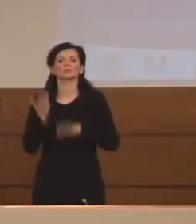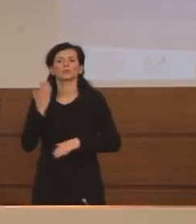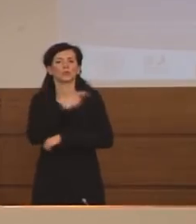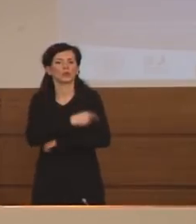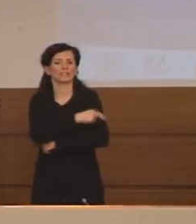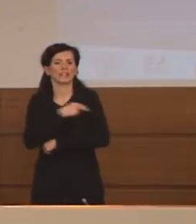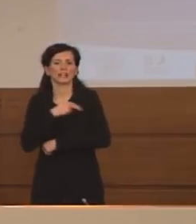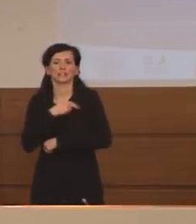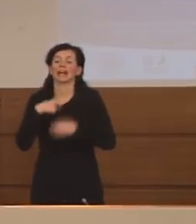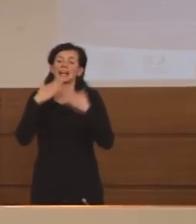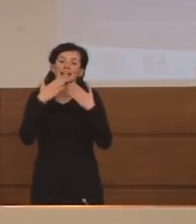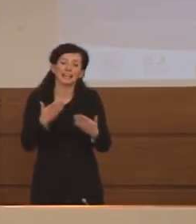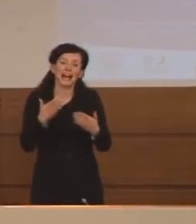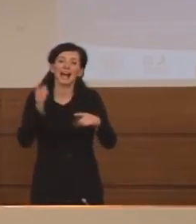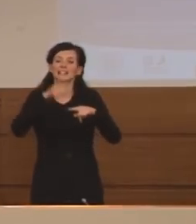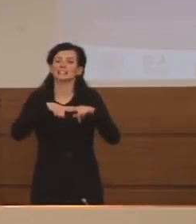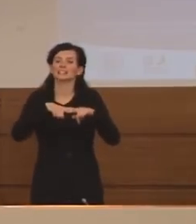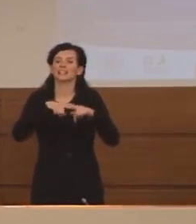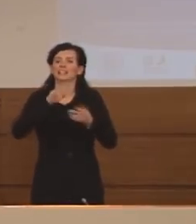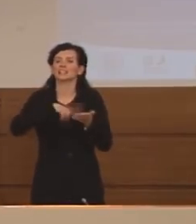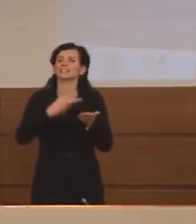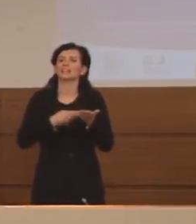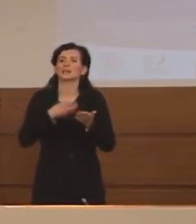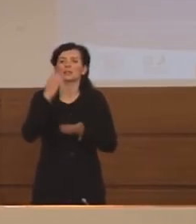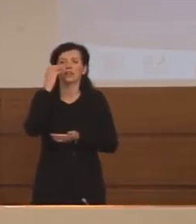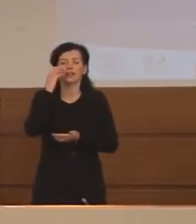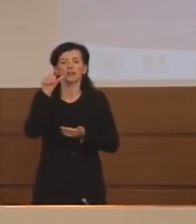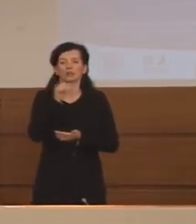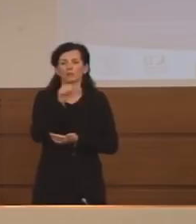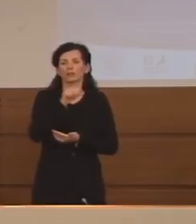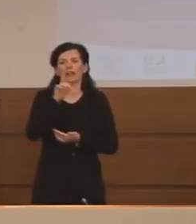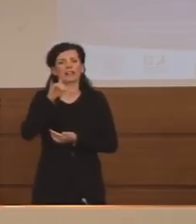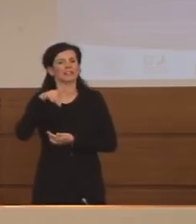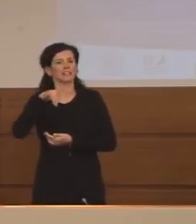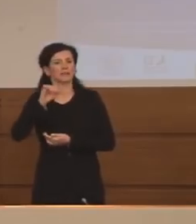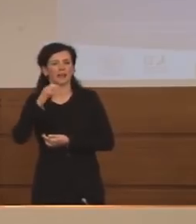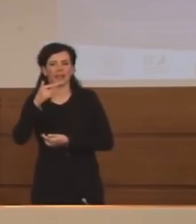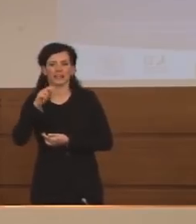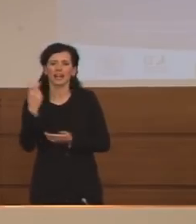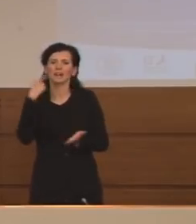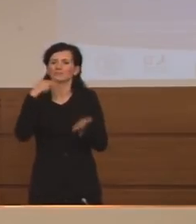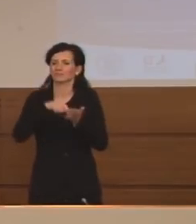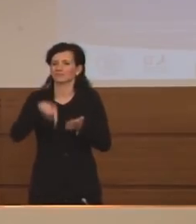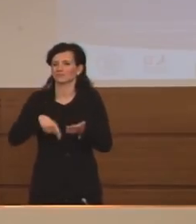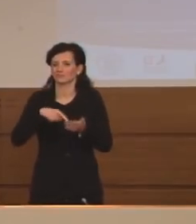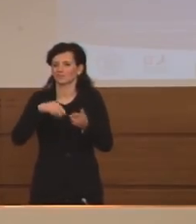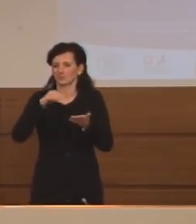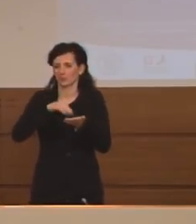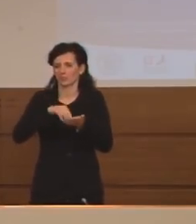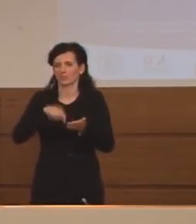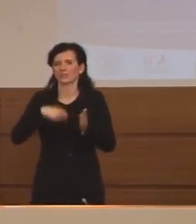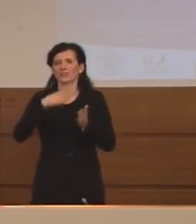Ringrazio anche Susanna Di Pietra che rientra qui alla nostra conferenza stampa.